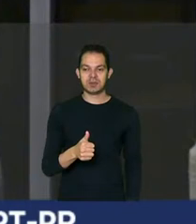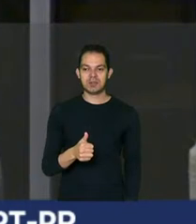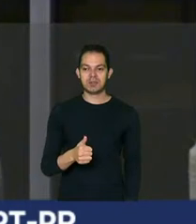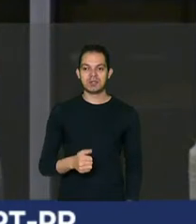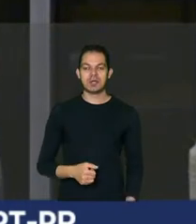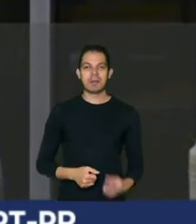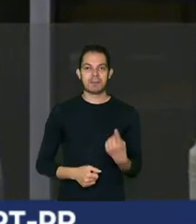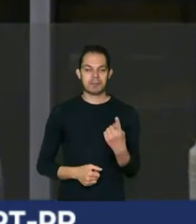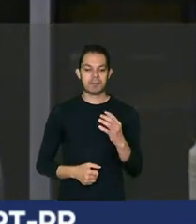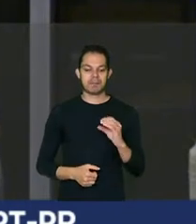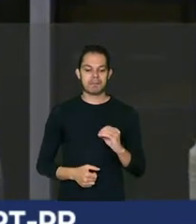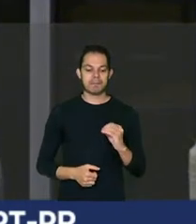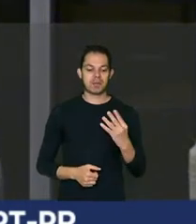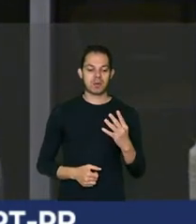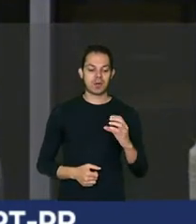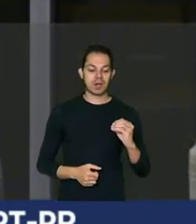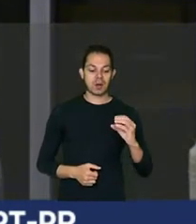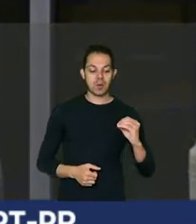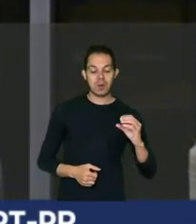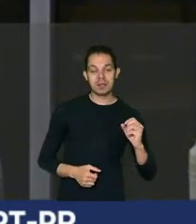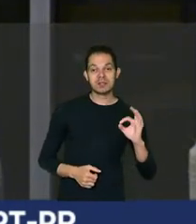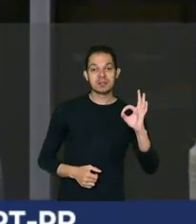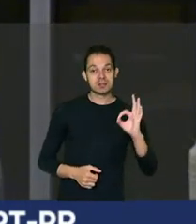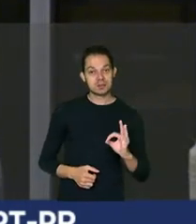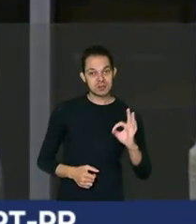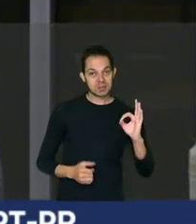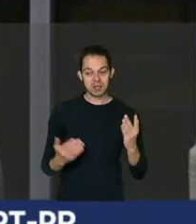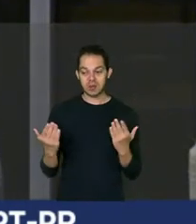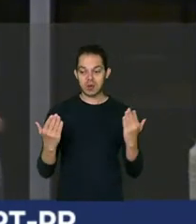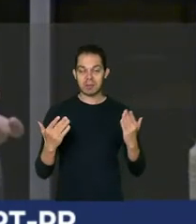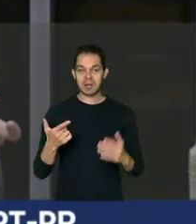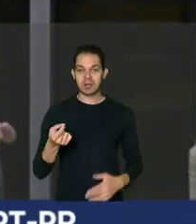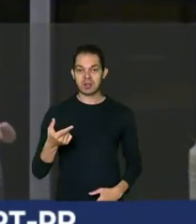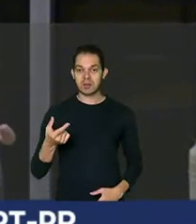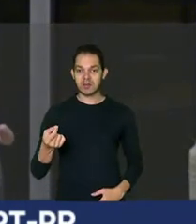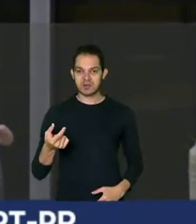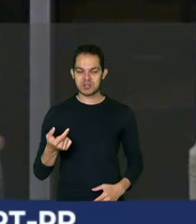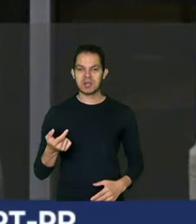REAIS EM 2021. 1400% DE AUMENTO EM RELAÇÃO A 2020. DÁ PARA COMEMORAR? A QUEM